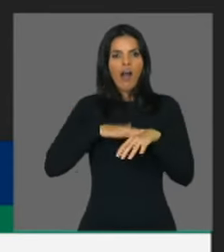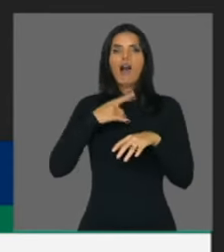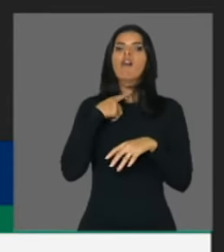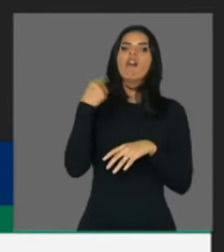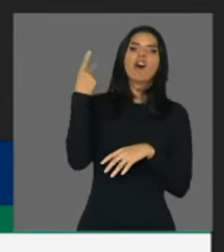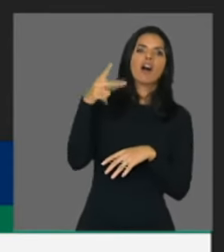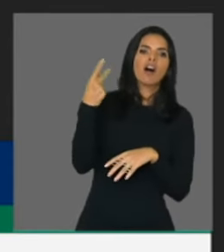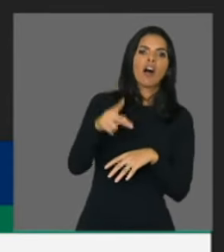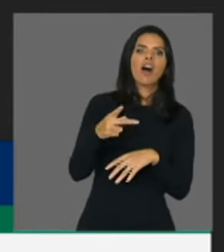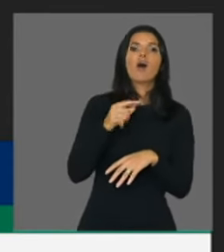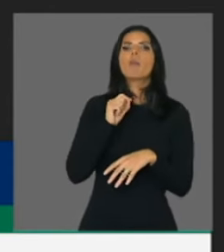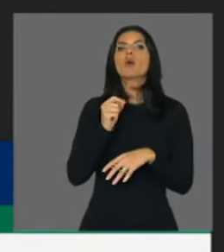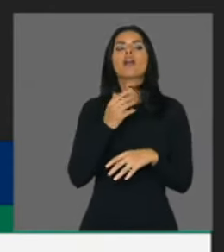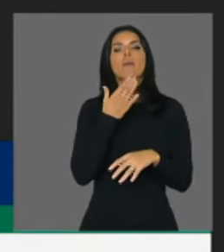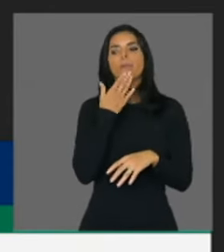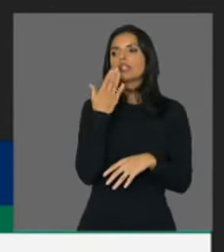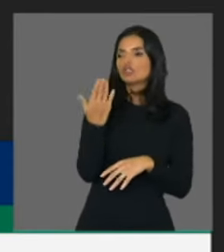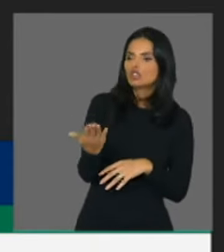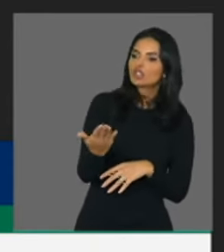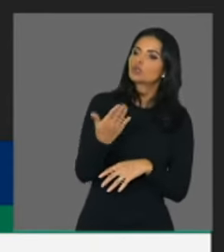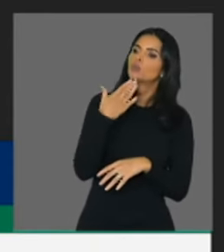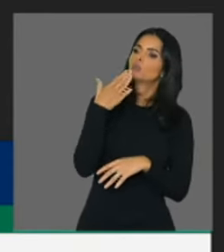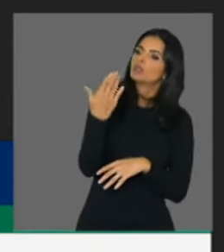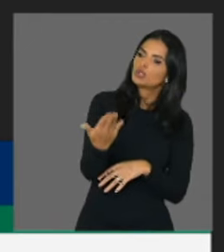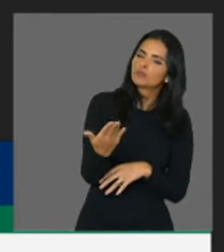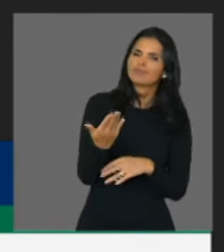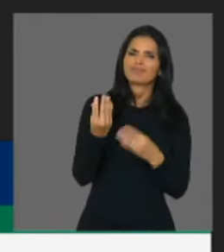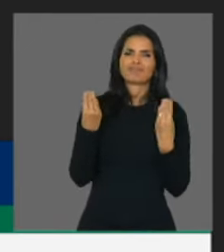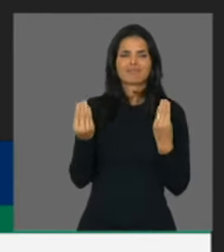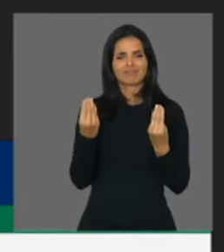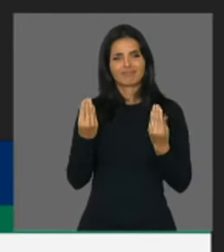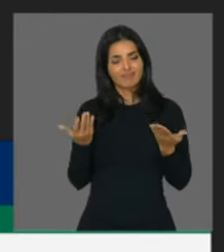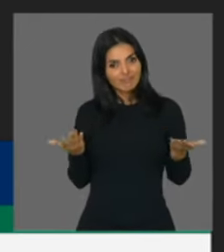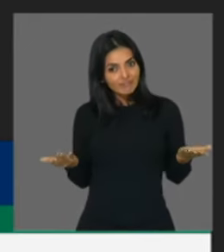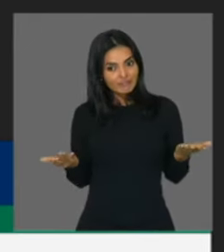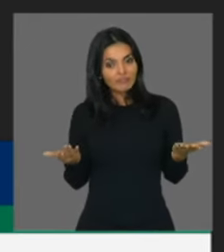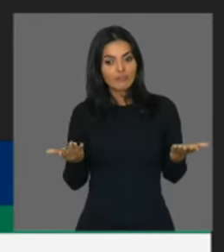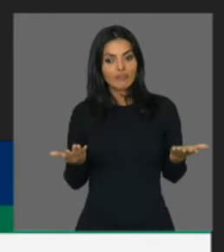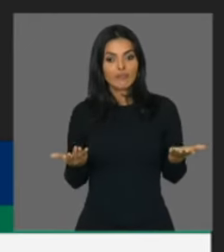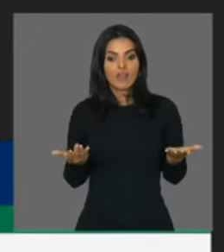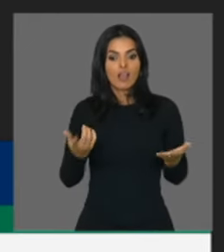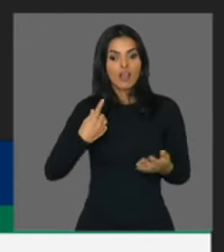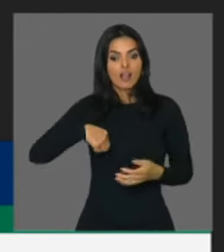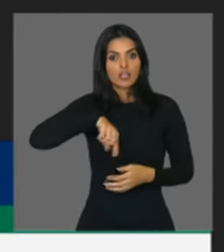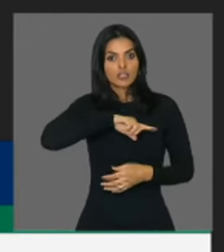PEDIDOS E AÇÕES QUE SE PROCESSAM POR LÁ . DE TAL MANEIRA QUE NÓS ESTAMOS VIVENDO UM CASO EXTREMAMENTE GRAVE NO BRASIL, PORQUE NÃO